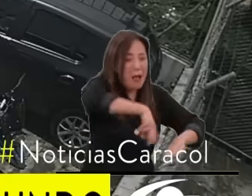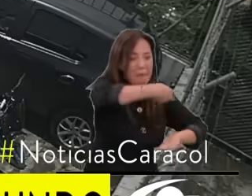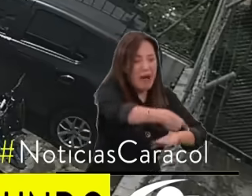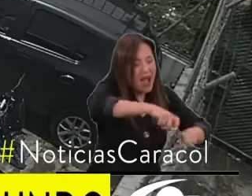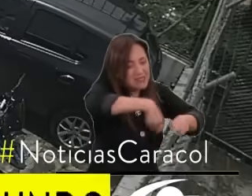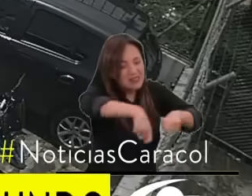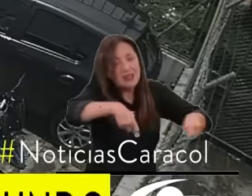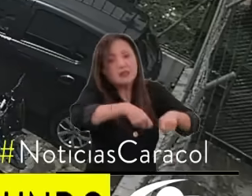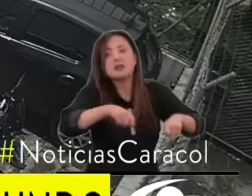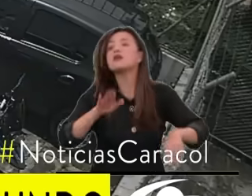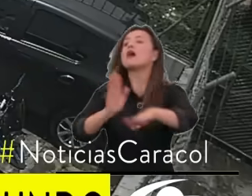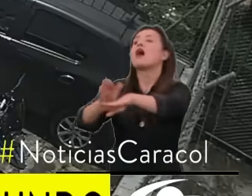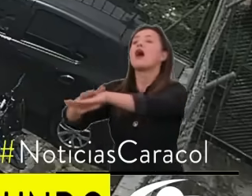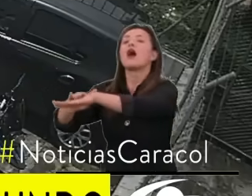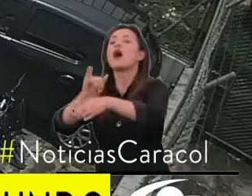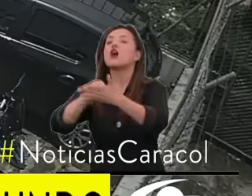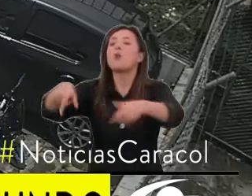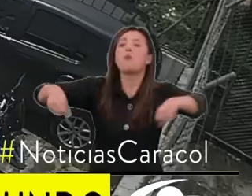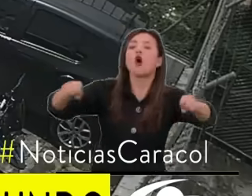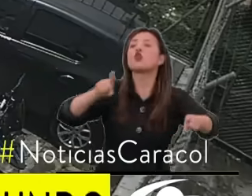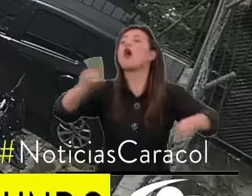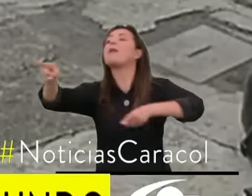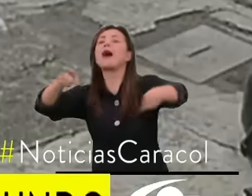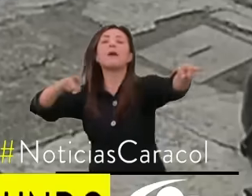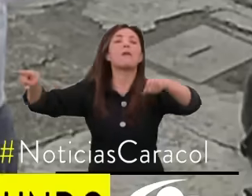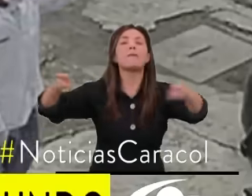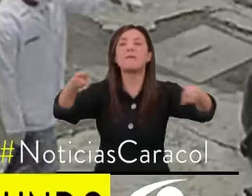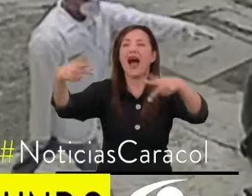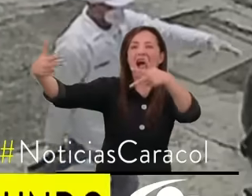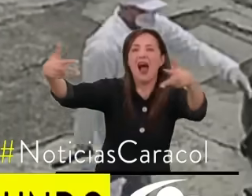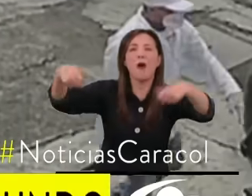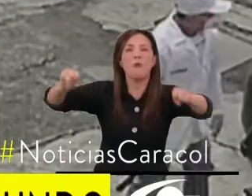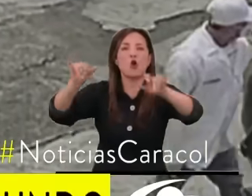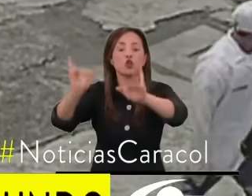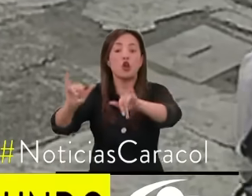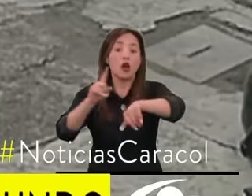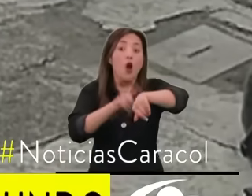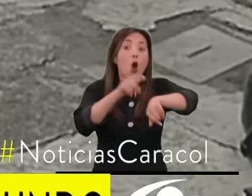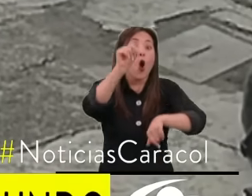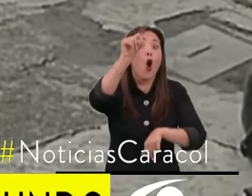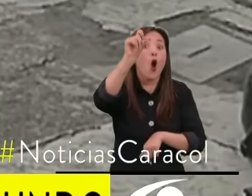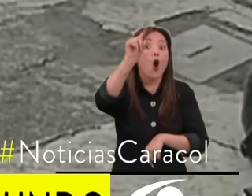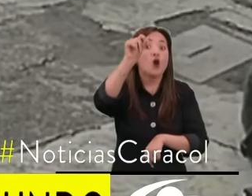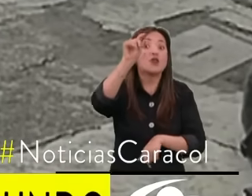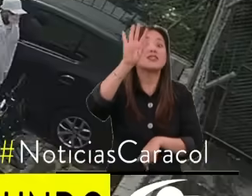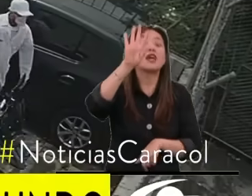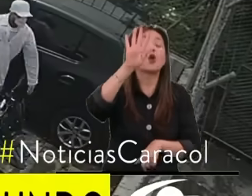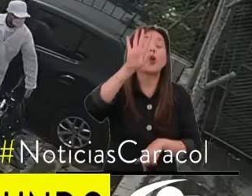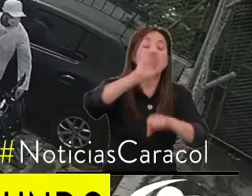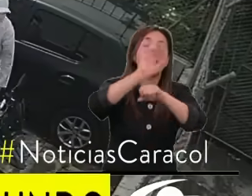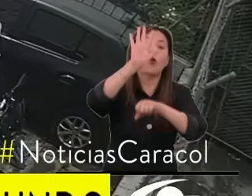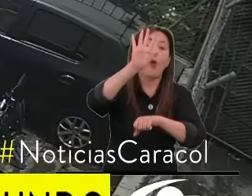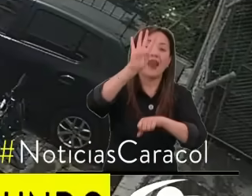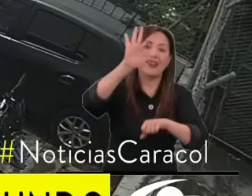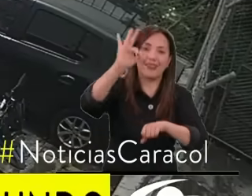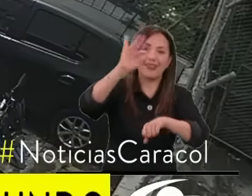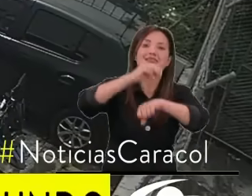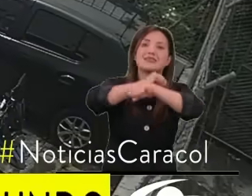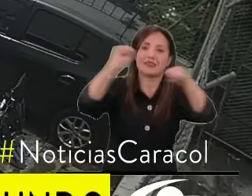ahora, cuatro minutos han pasado y este hombre advierte la presencia de algunos ciudadanos qué graban desde el otro lado de la acera, luego sujeto de blanco Camargo al vigilante camina